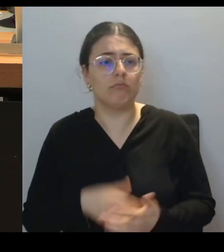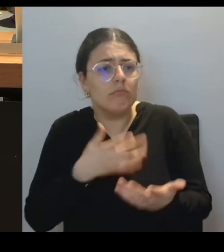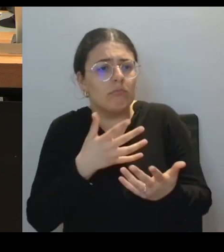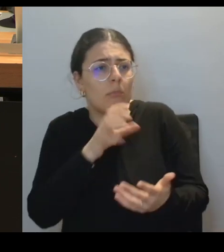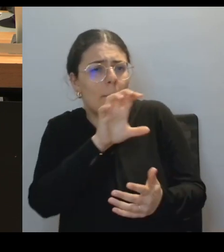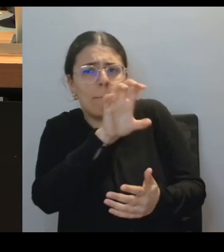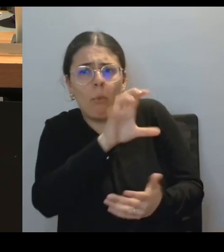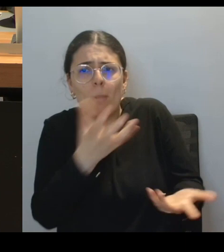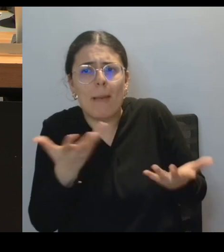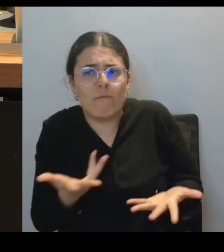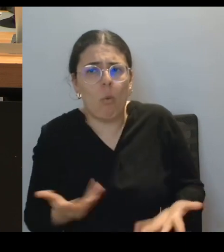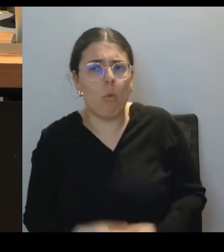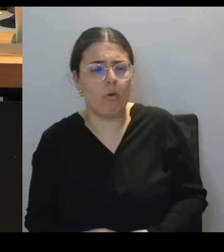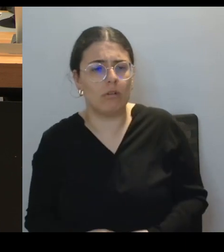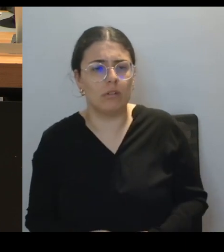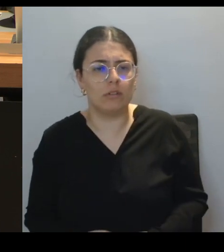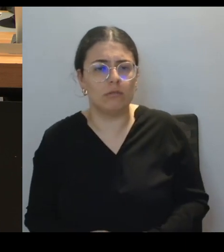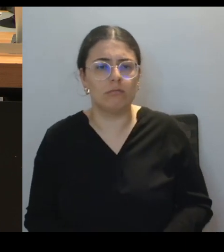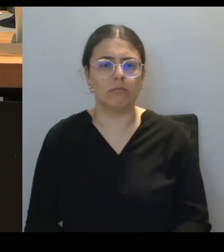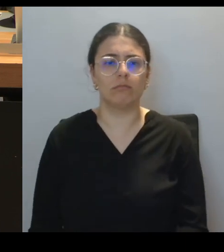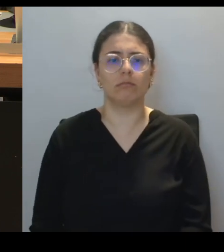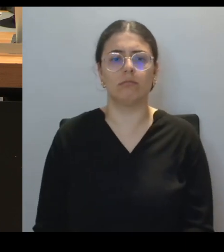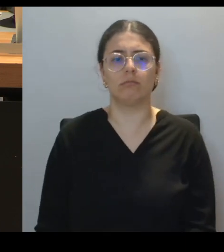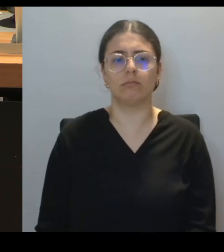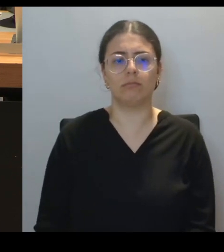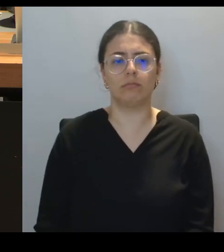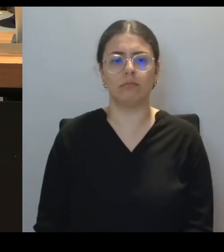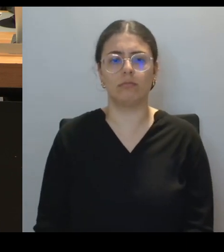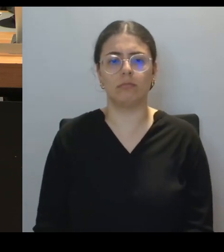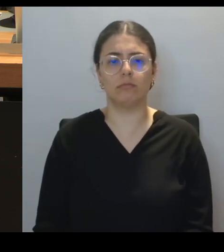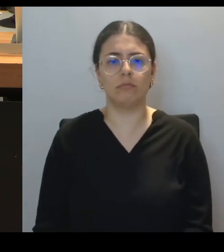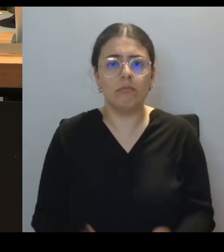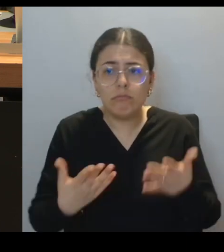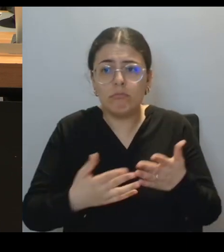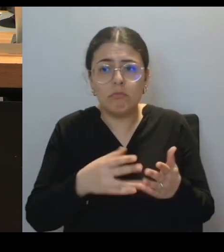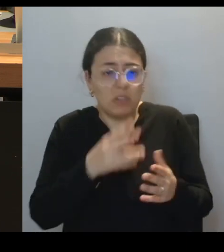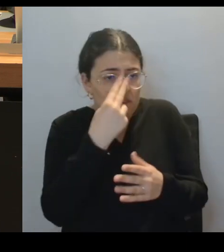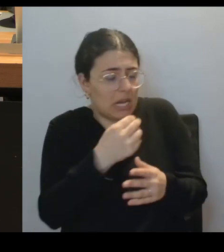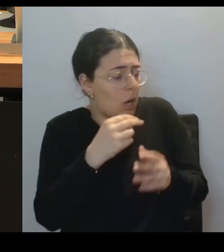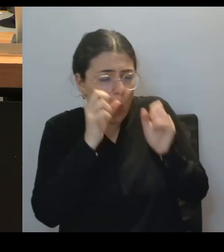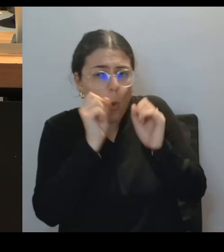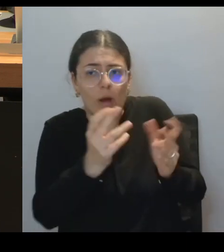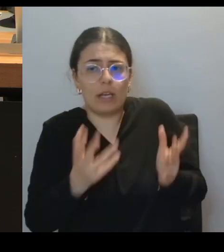Das können Sie als Fehler sehen. Ich sage nur die Bundesrepublik Deutschland. Wenn Sie jetzt gucken und alle anderen Länder hätten das gemacht. Man sollte hier.